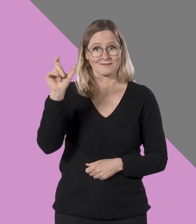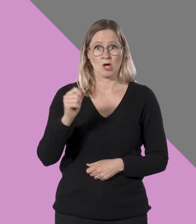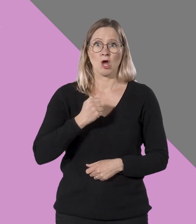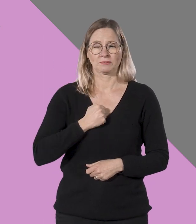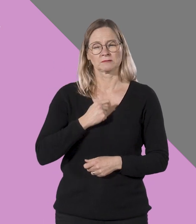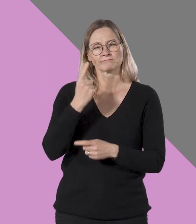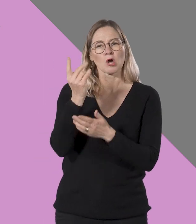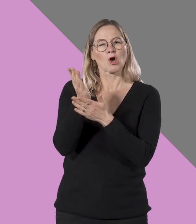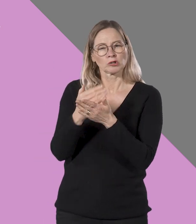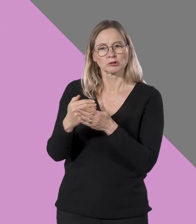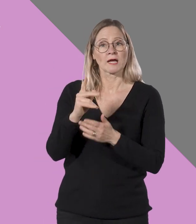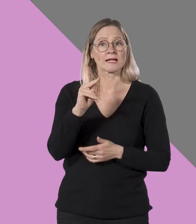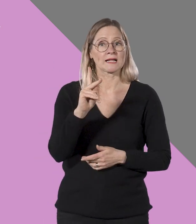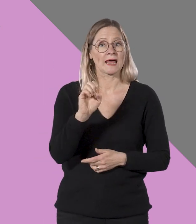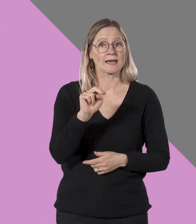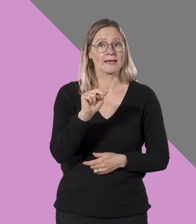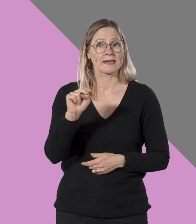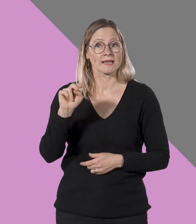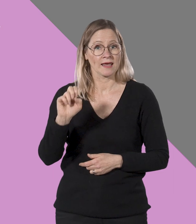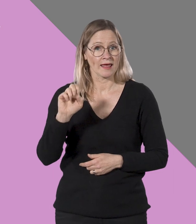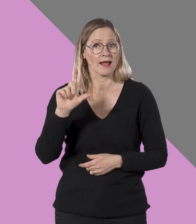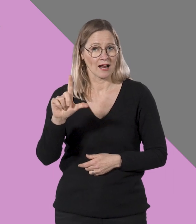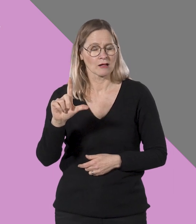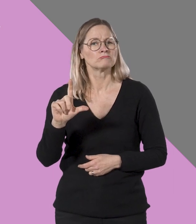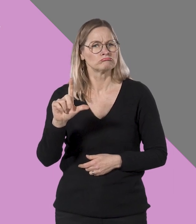joka omistaa oman kennelin.